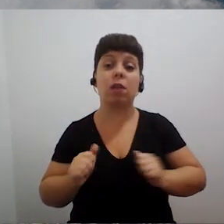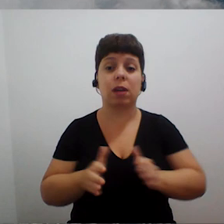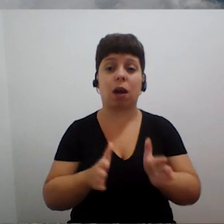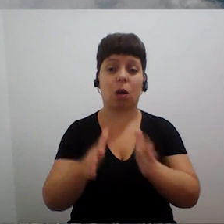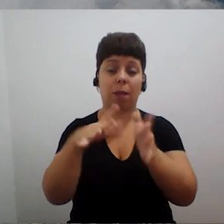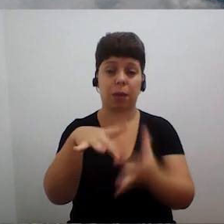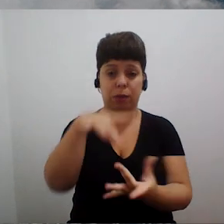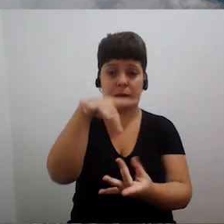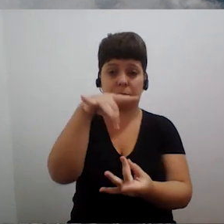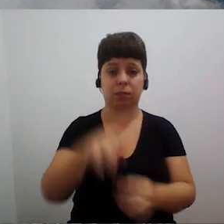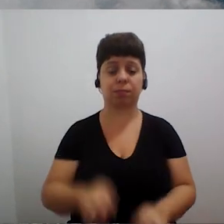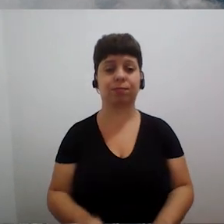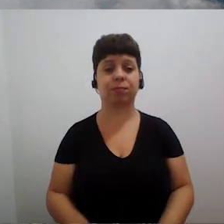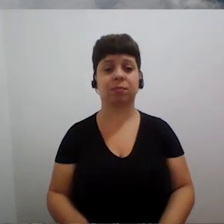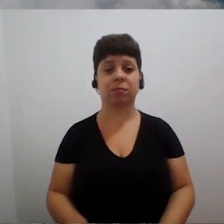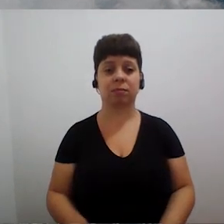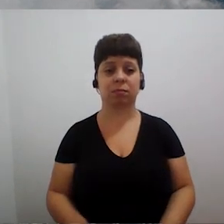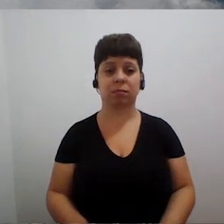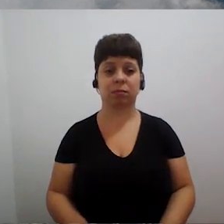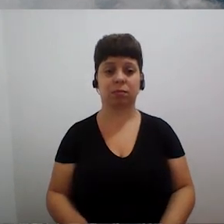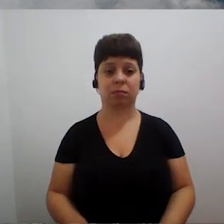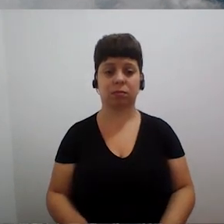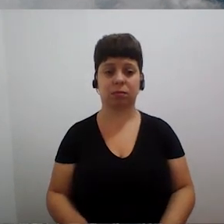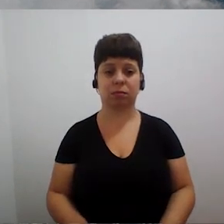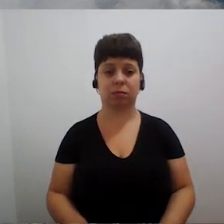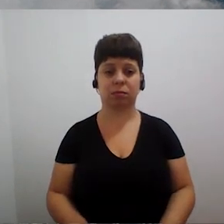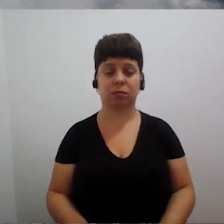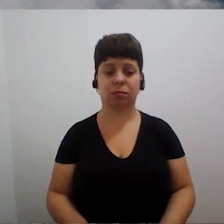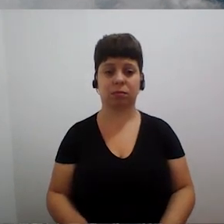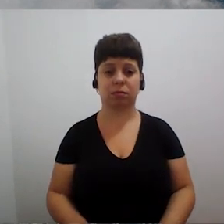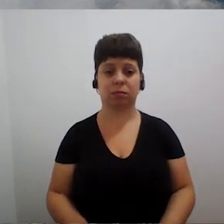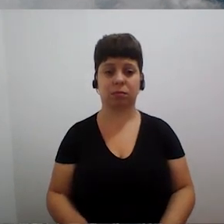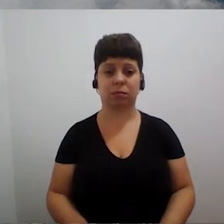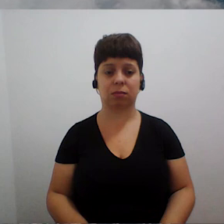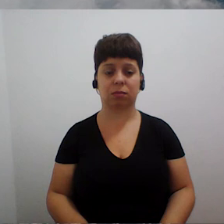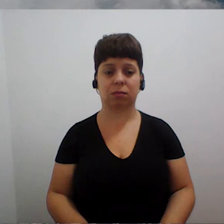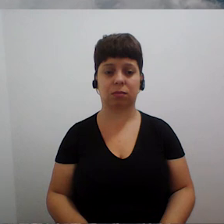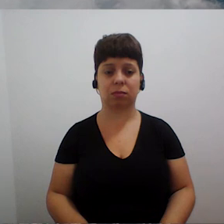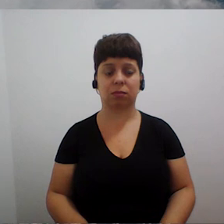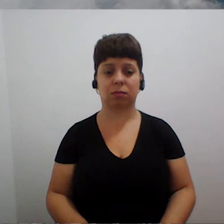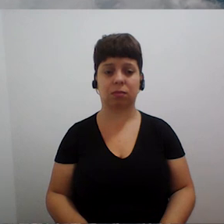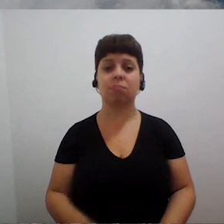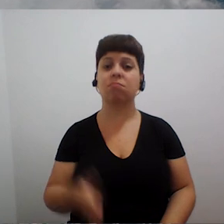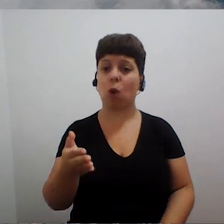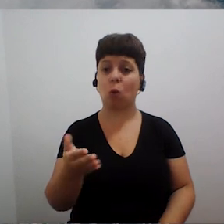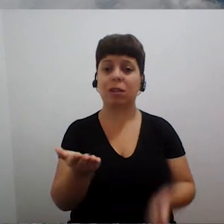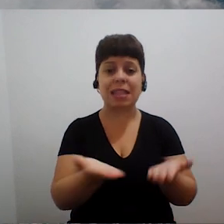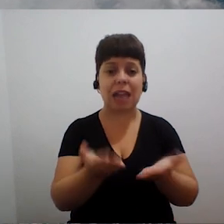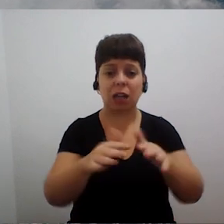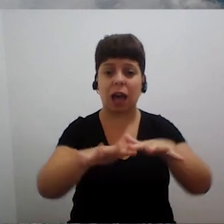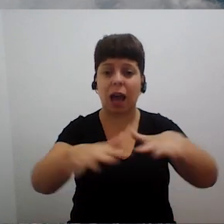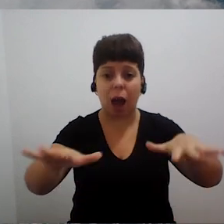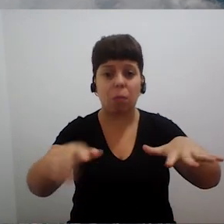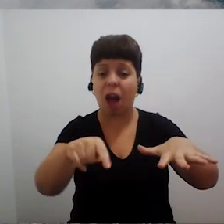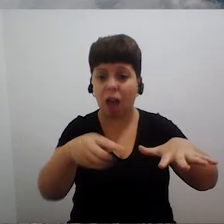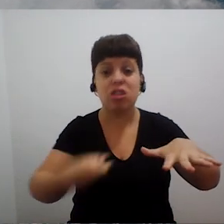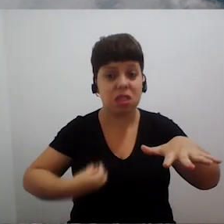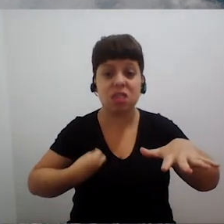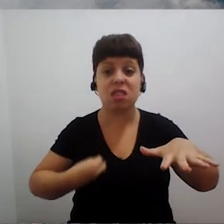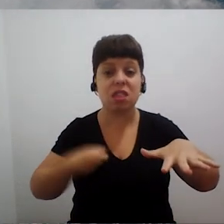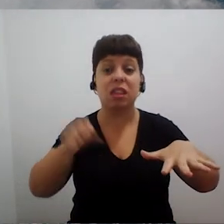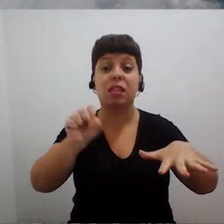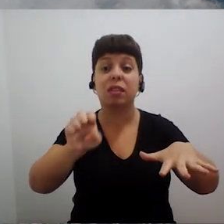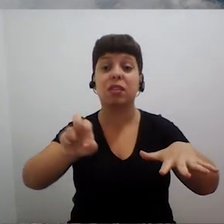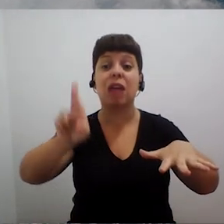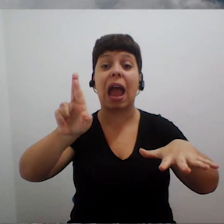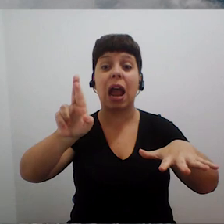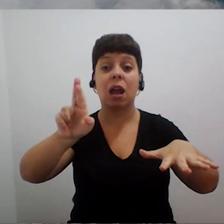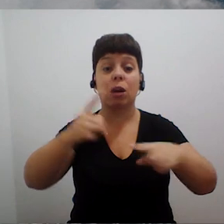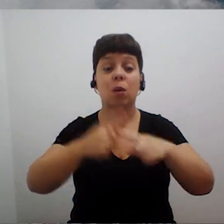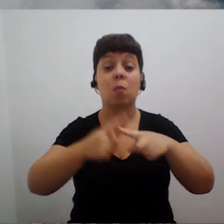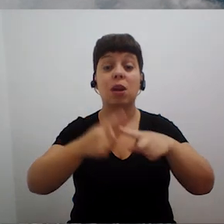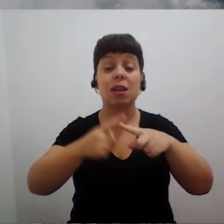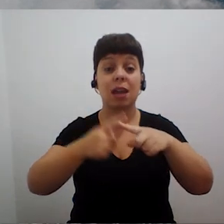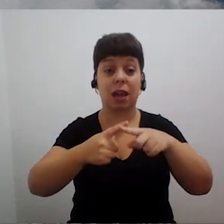Nós tratamos a água, como um ser, com todo respeito porque o Orixá